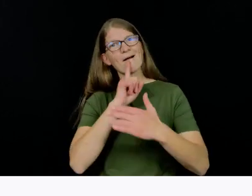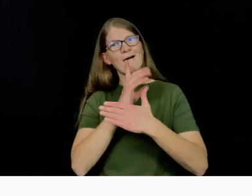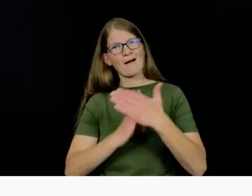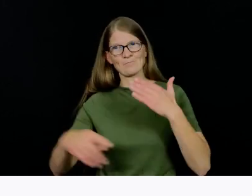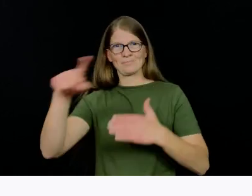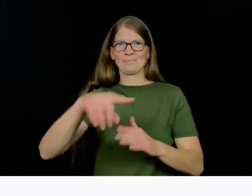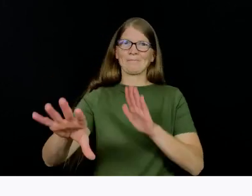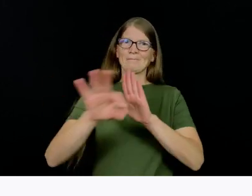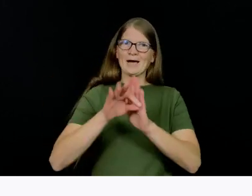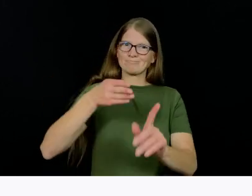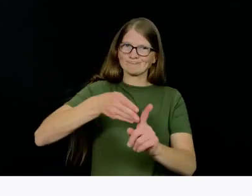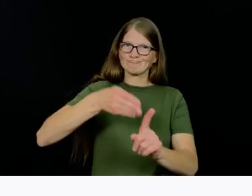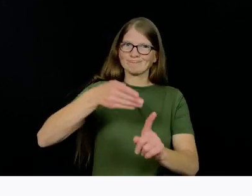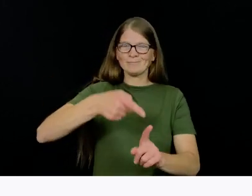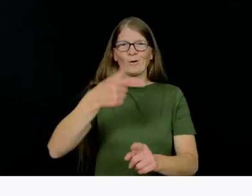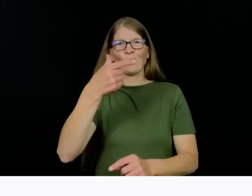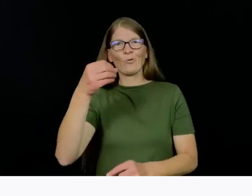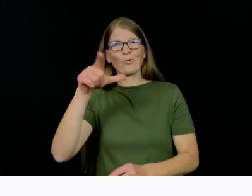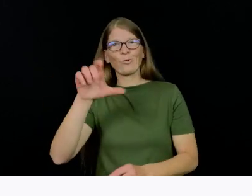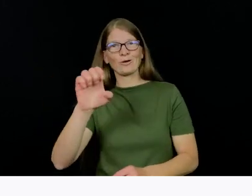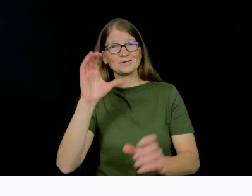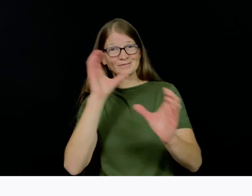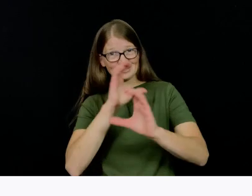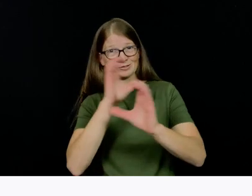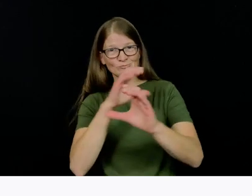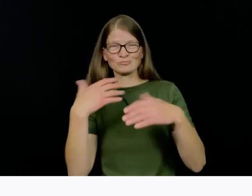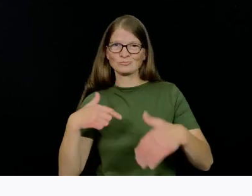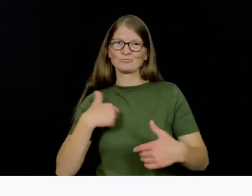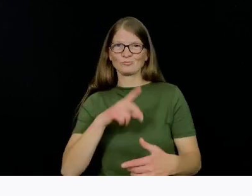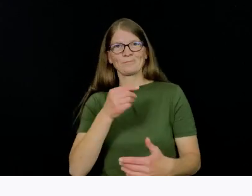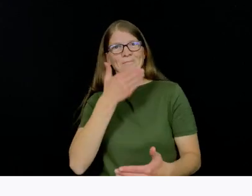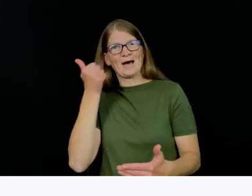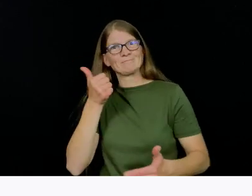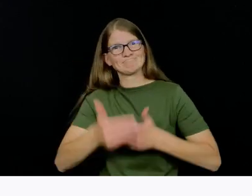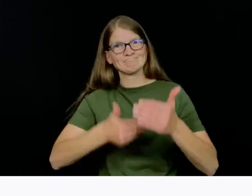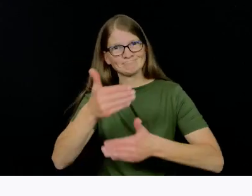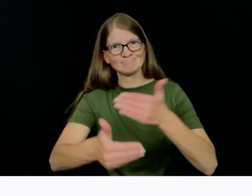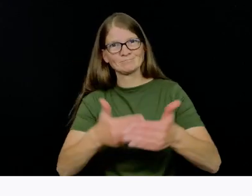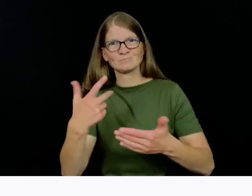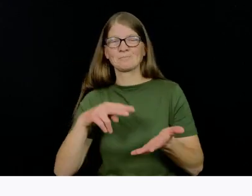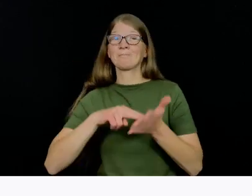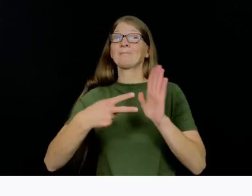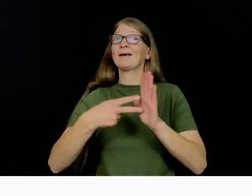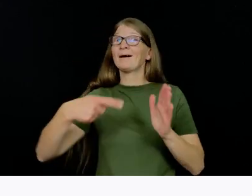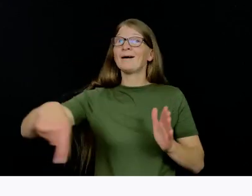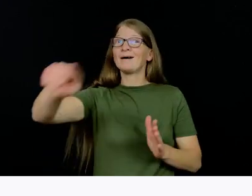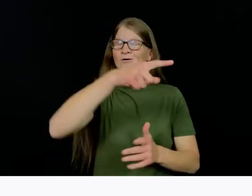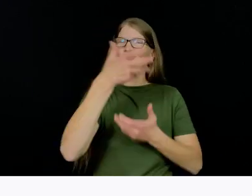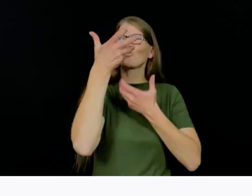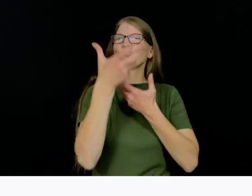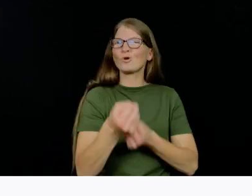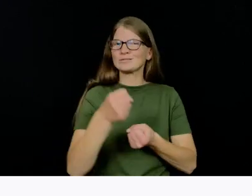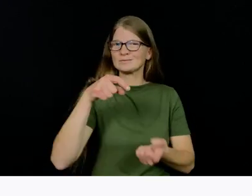لأنهم يجدونه مفيدًا يثق الناس بنا لتوفير أفضل المعلومات لهم